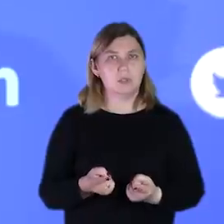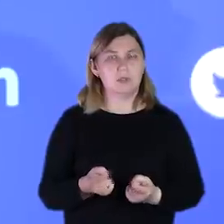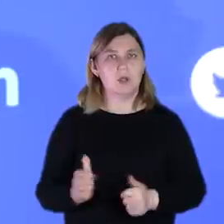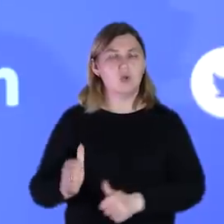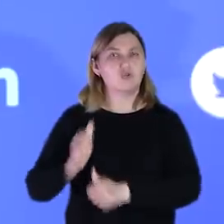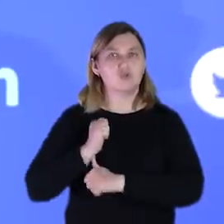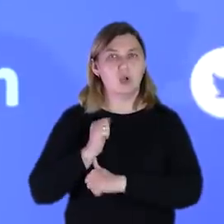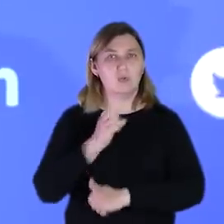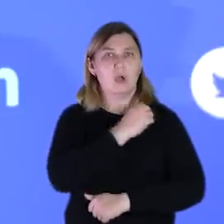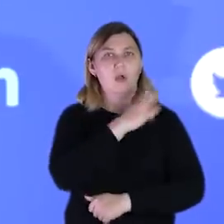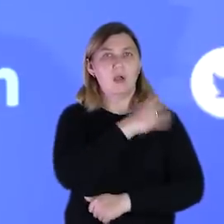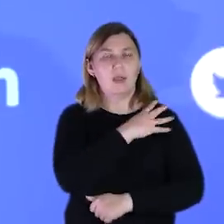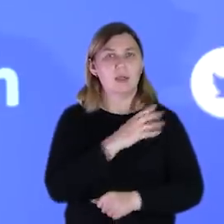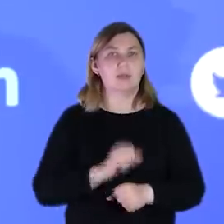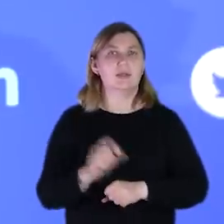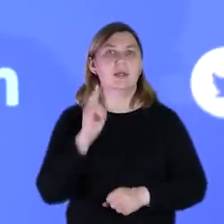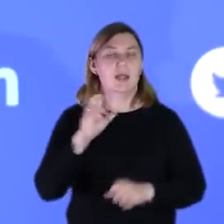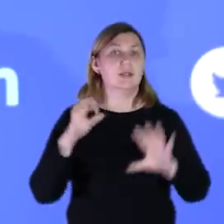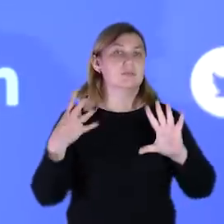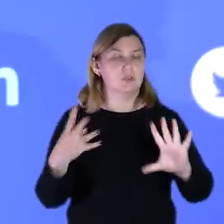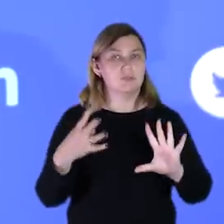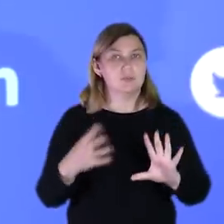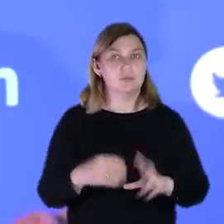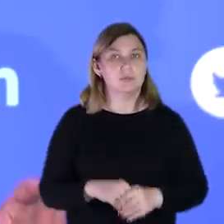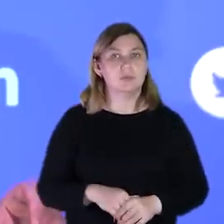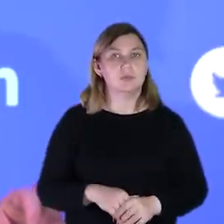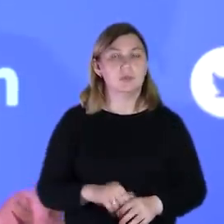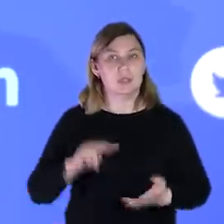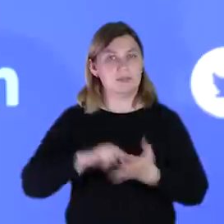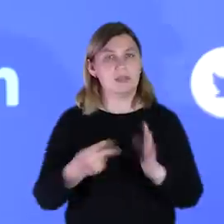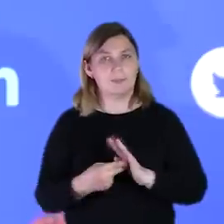żołnierzy, oficerów SRI DOK IX. Zaplanowane i